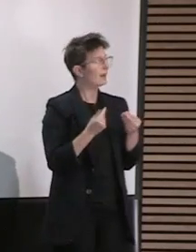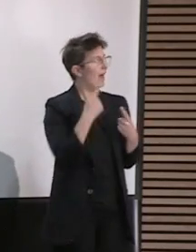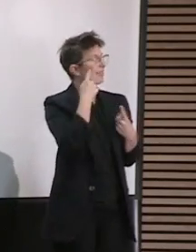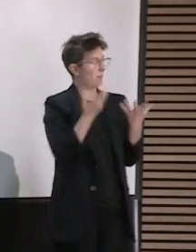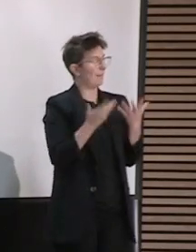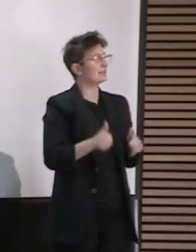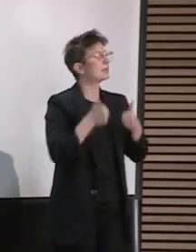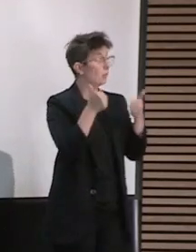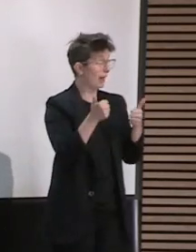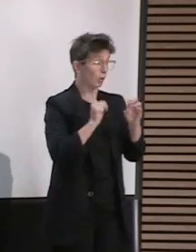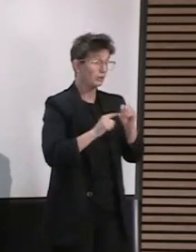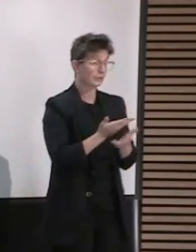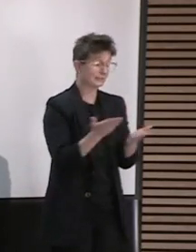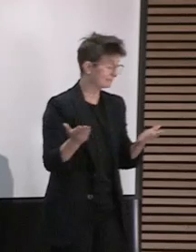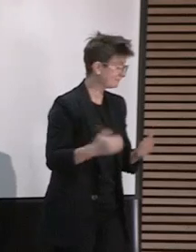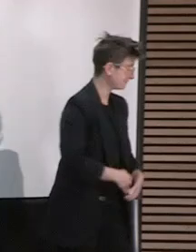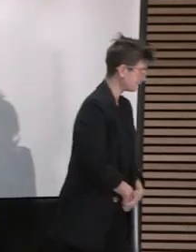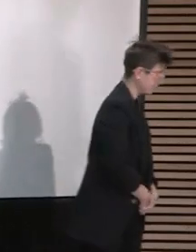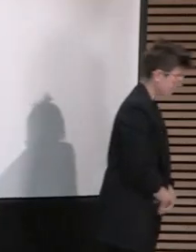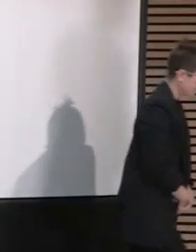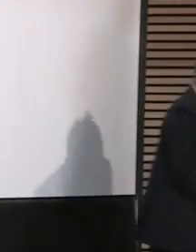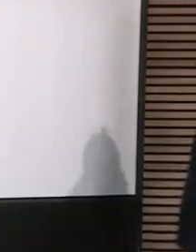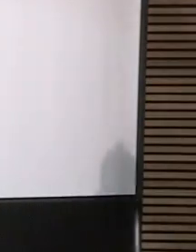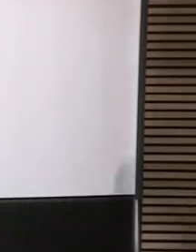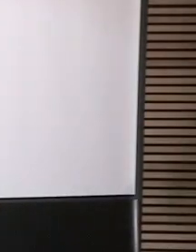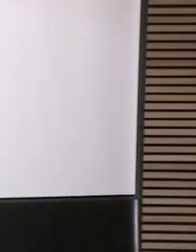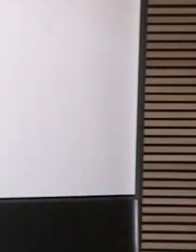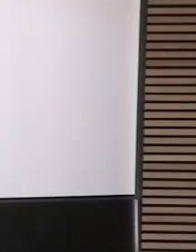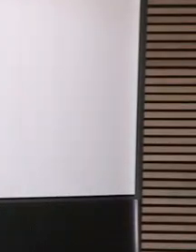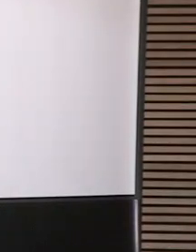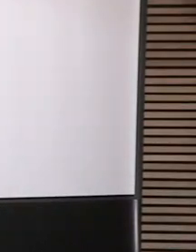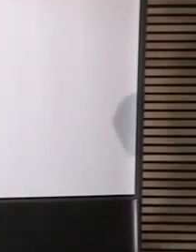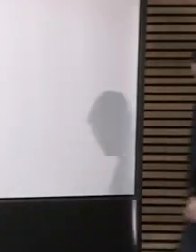hiahiatia ana taua moni, kaore e whakaaehia, ka kore e pai ka whakapau. E pa ana tenei ki te